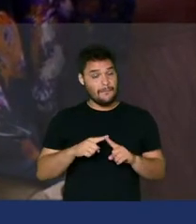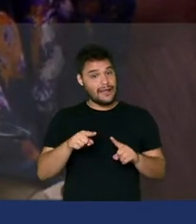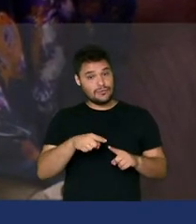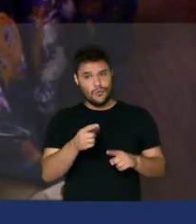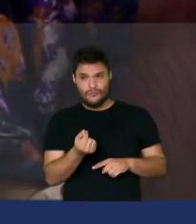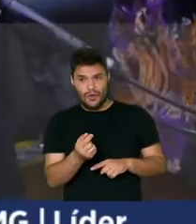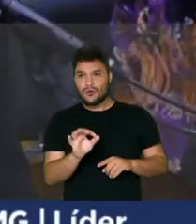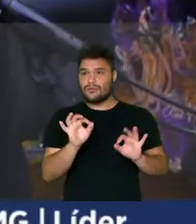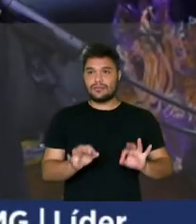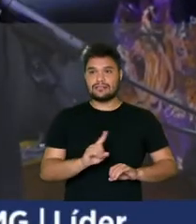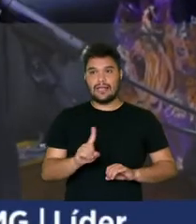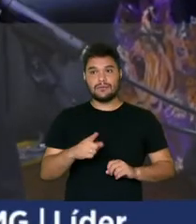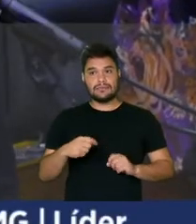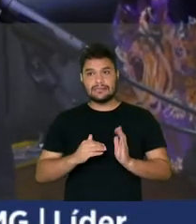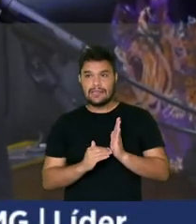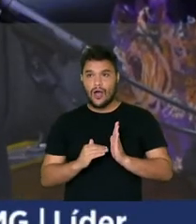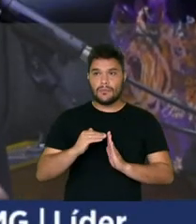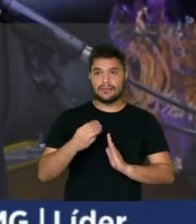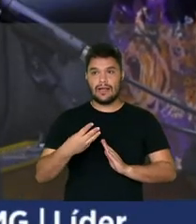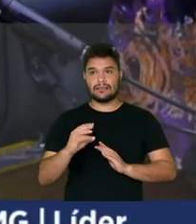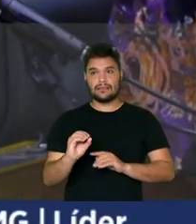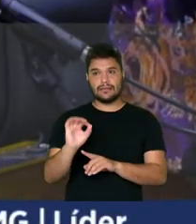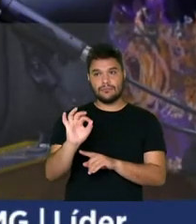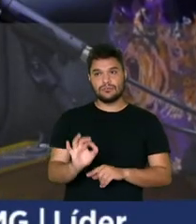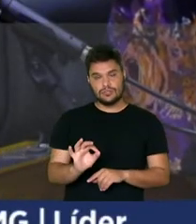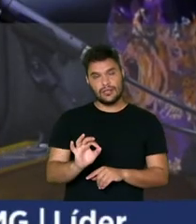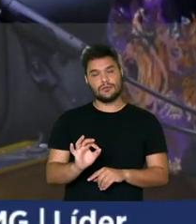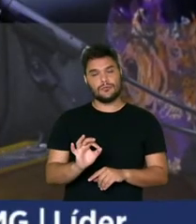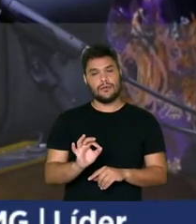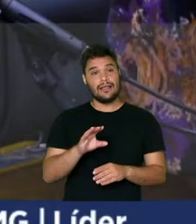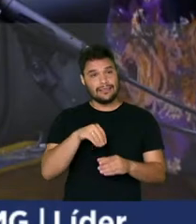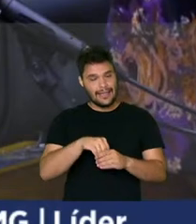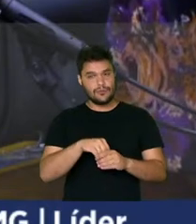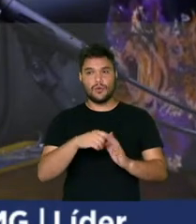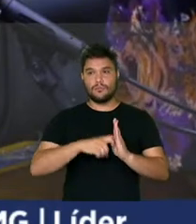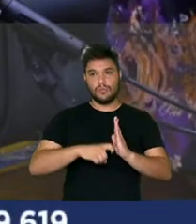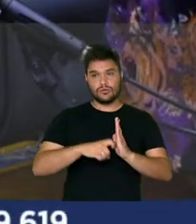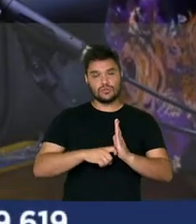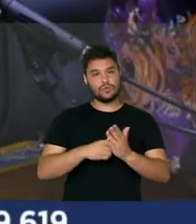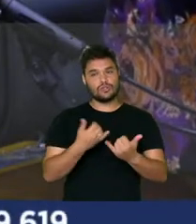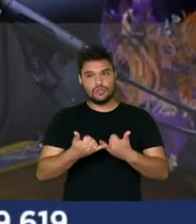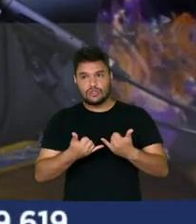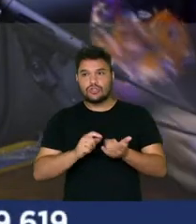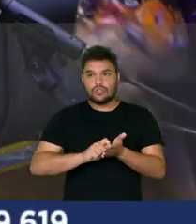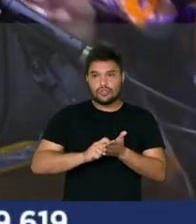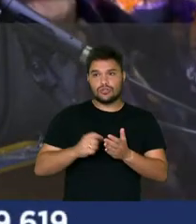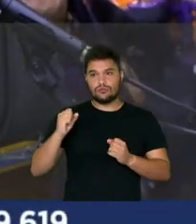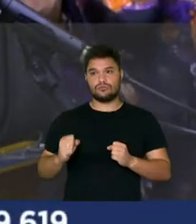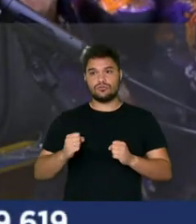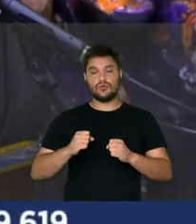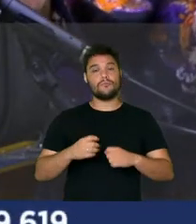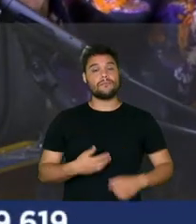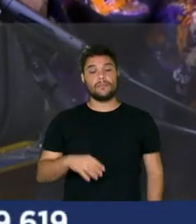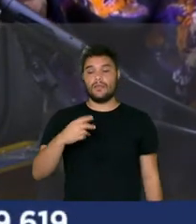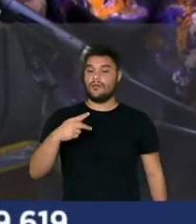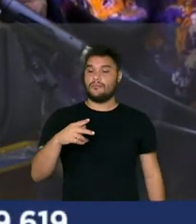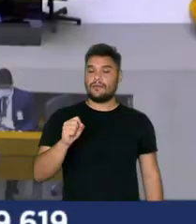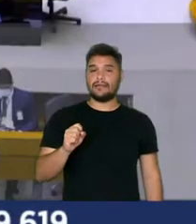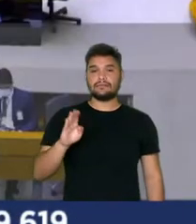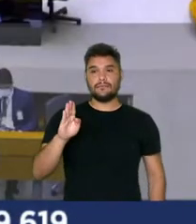É MAIS O AUXÍLIO BRASIL E BOLSA FAMÍLIA. NÃO ESTÁ CORRETO, TEMOS QUE ELEVAR 30% NO MÍNIMO A CID SOBRE OS JOGOS -- [DEPUTADO]: